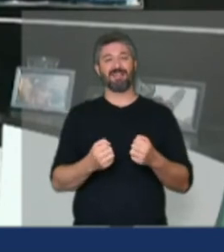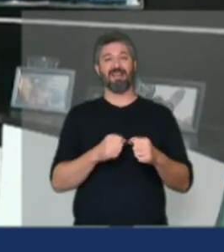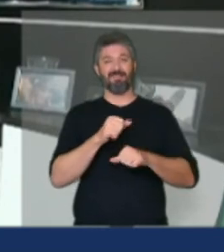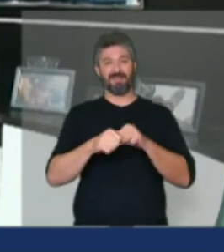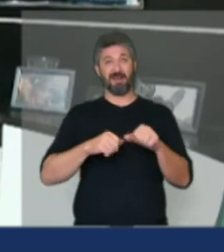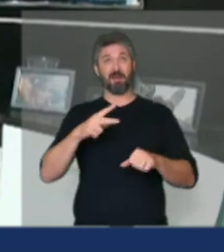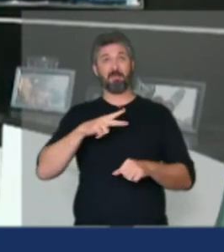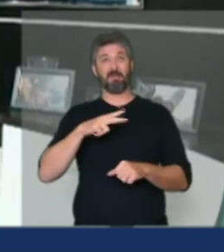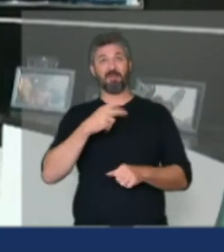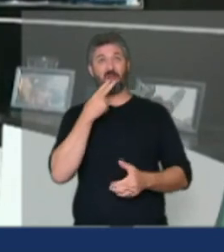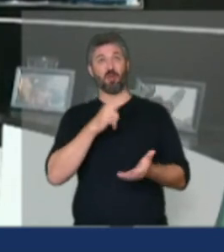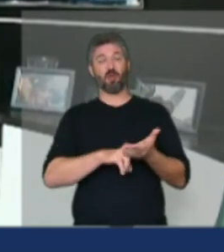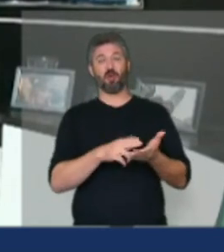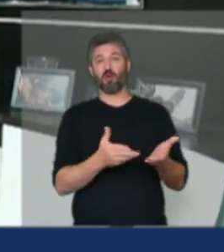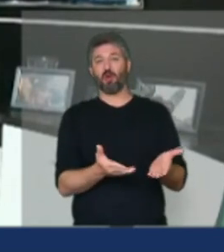DOS CORREIOS DESEJO NERO RE-SE NAQUILO QUE NÓS MAIS TEMEMOS,